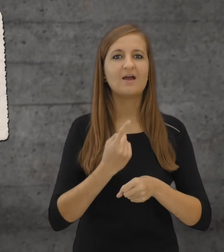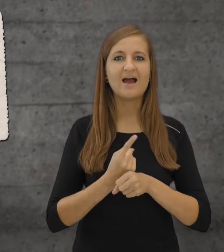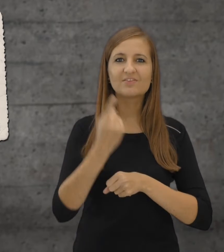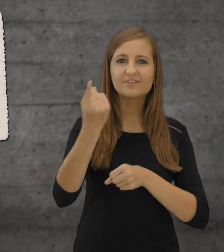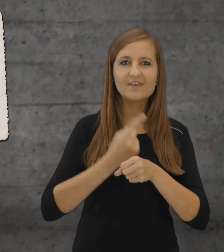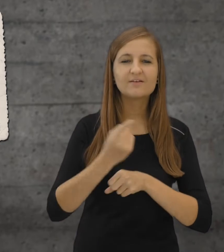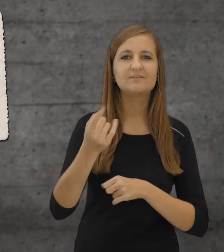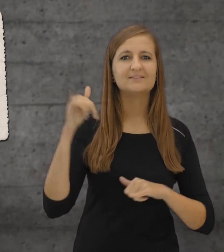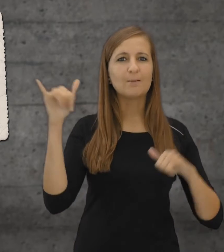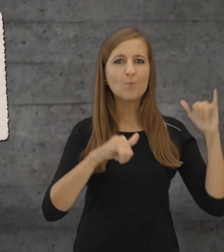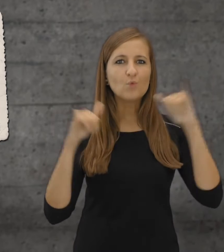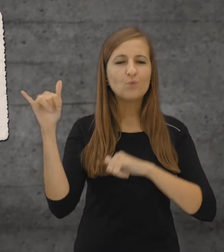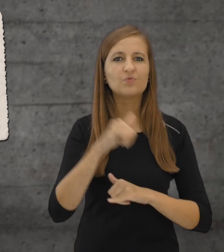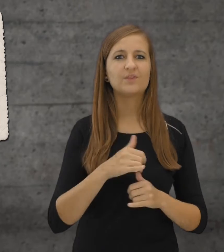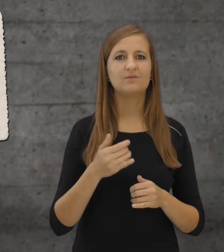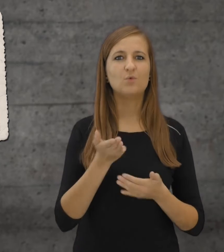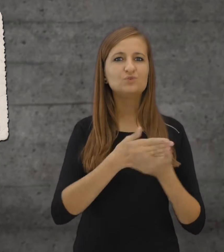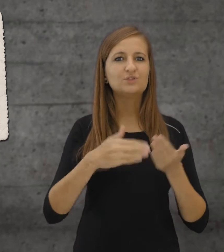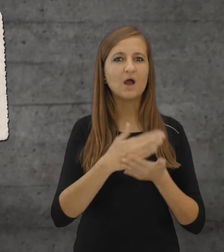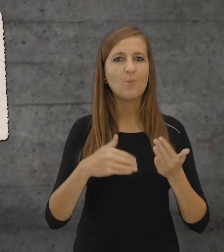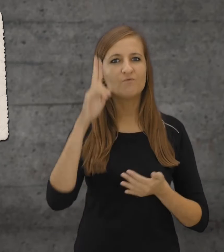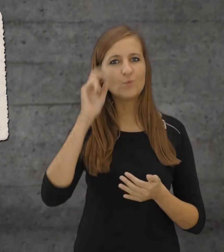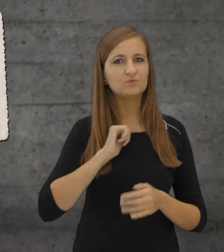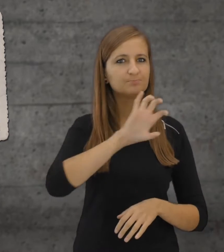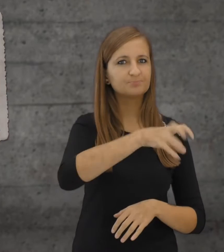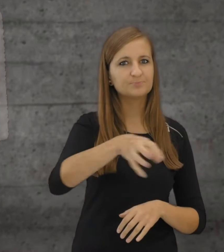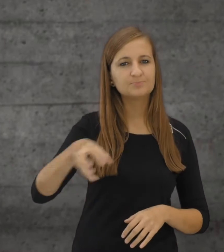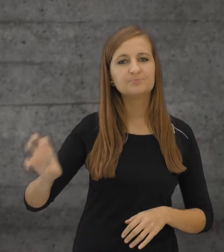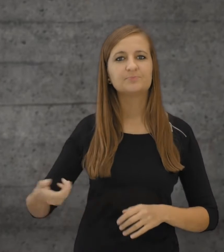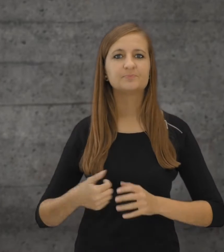dywizjony (oddziały, jednostki) artylerii i eskadrę myśliwców (samolotów).